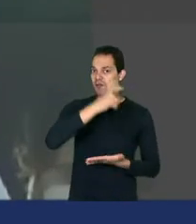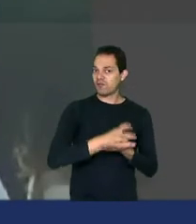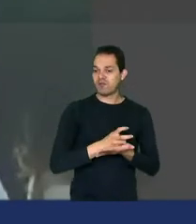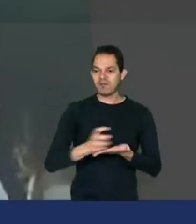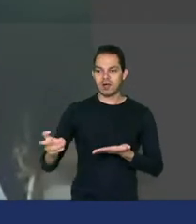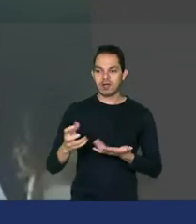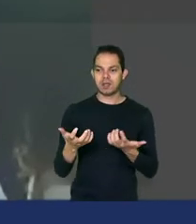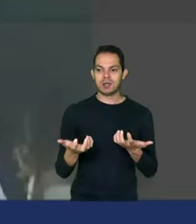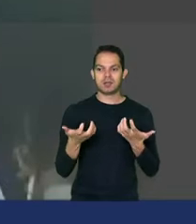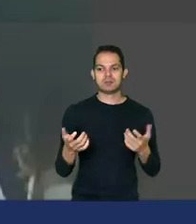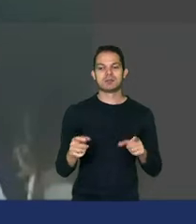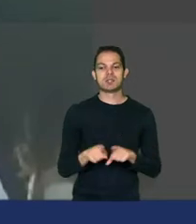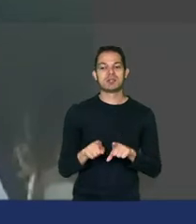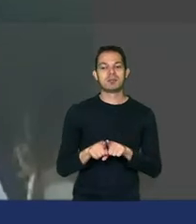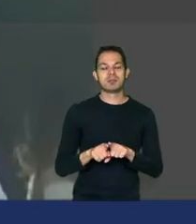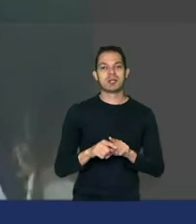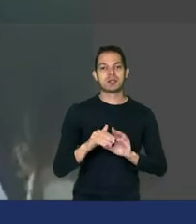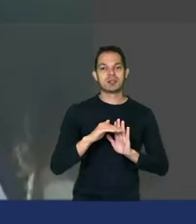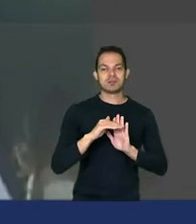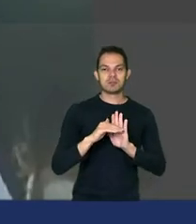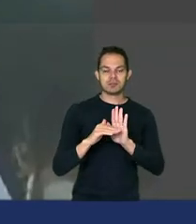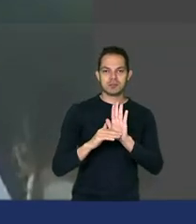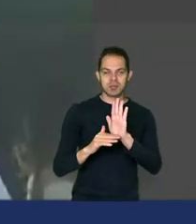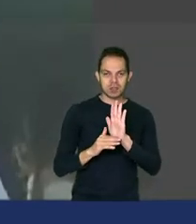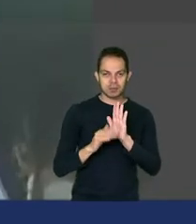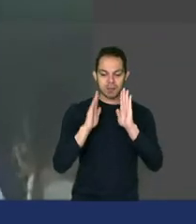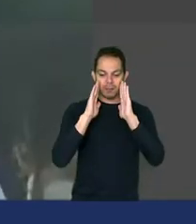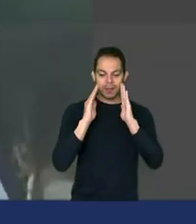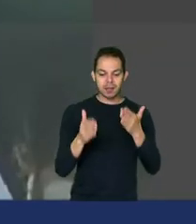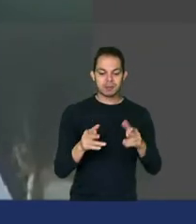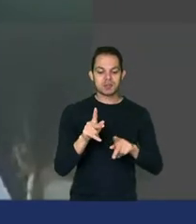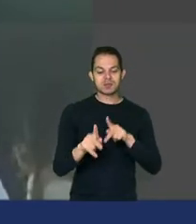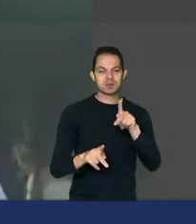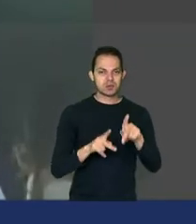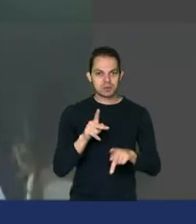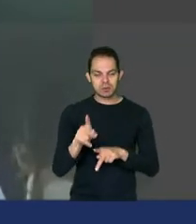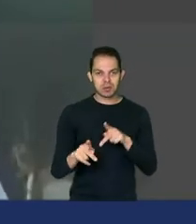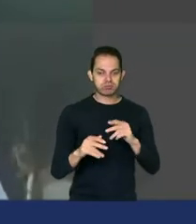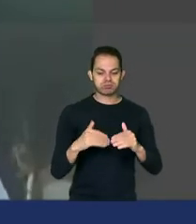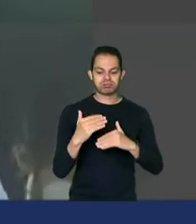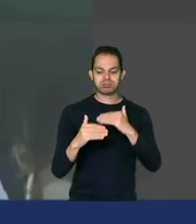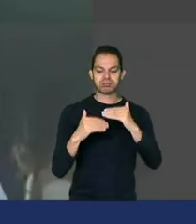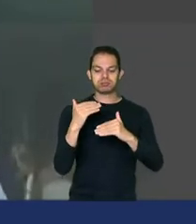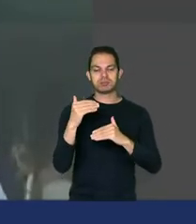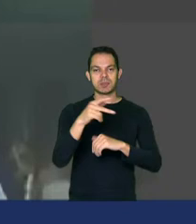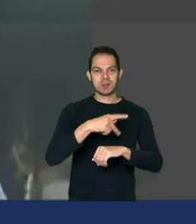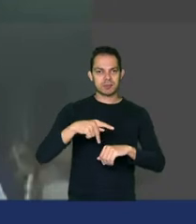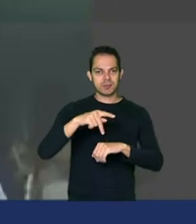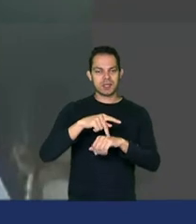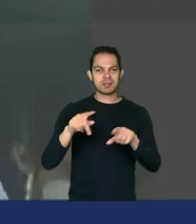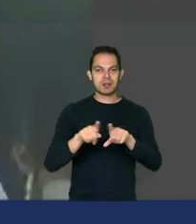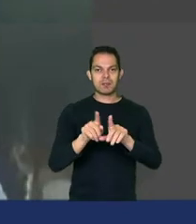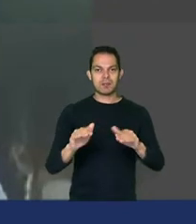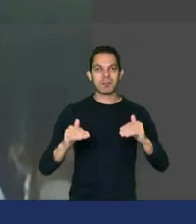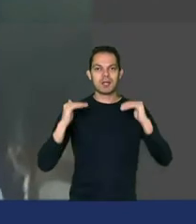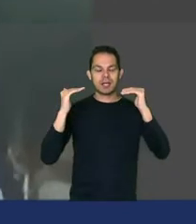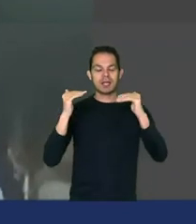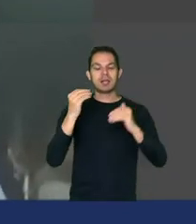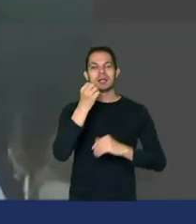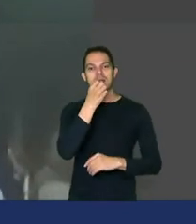QUE NÓS TEMOS QUE TER O "FORA BOLSONARO" E A ESPERANÇA DA CONSTRUÇÃO DO PROGRAMA QUE PENSE NO PAÍS, NO SEU DESENVOLVIMENTO, NA SUA SOBERANIA E AÍ QUE BOM QUE O